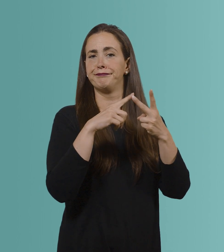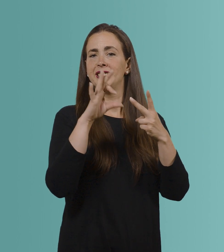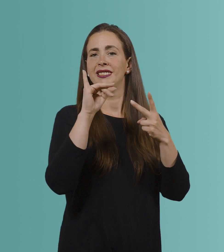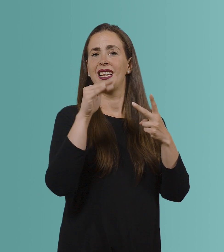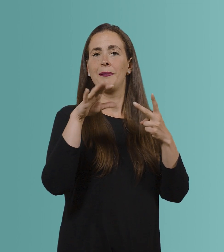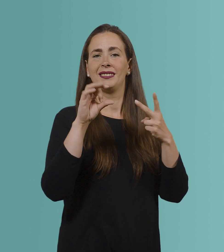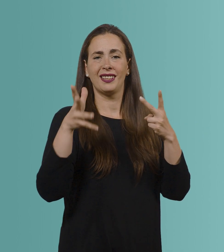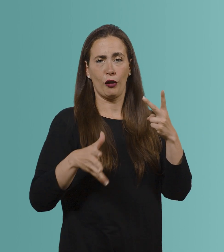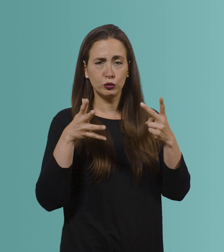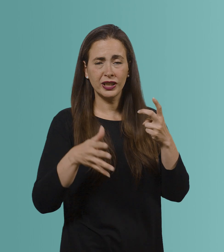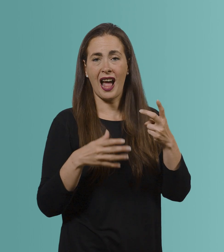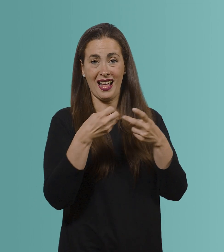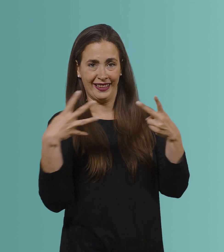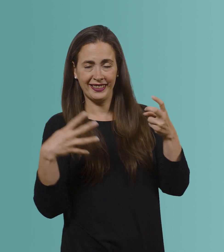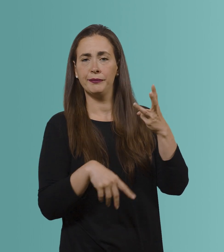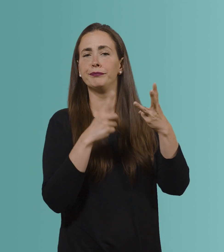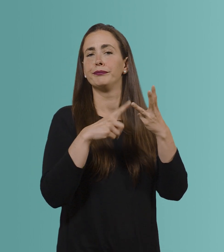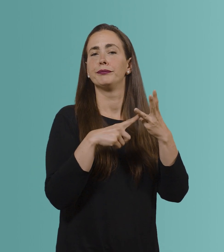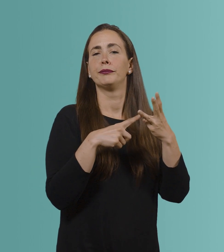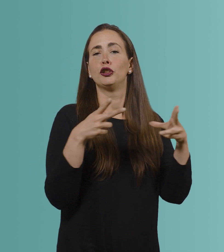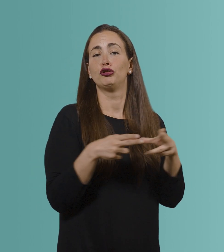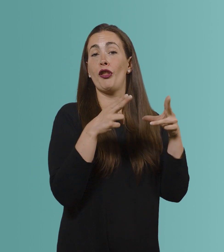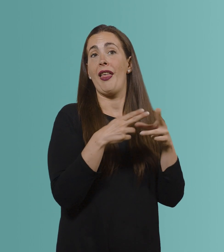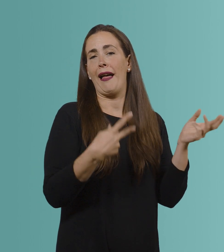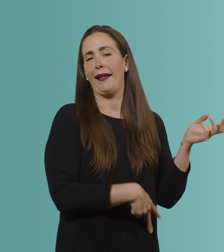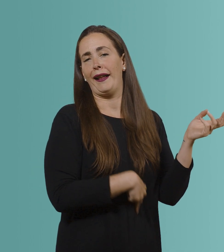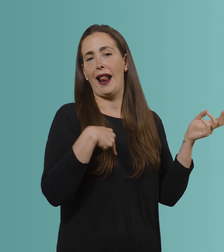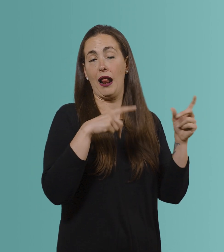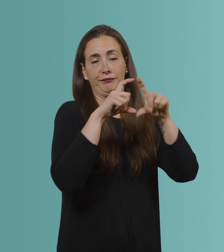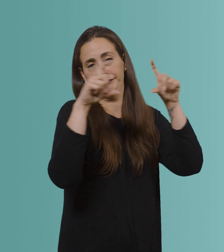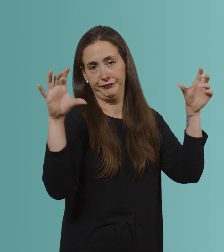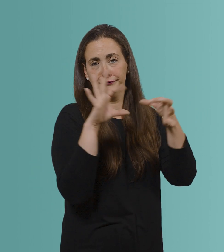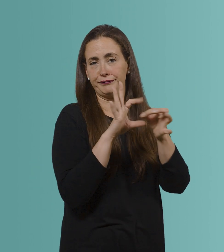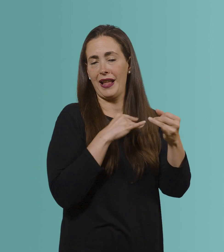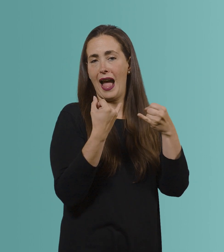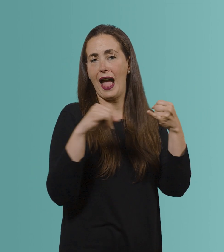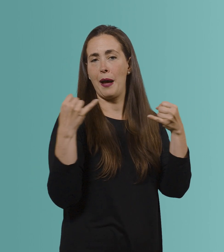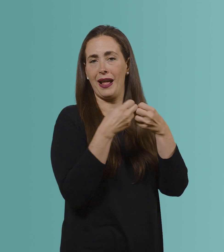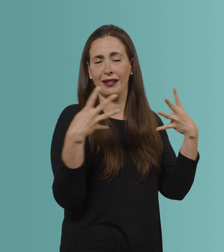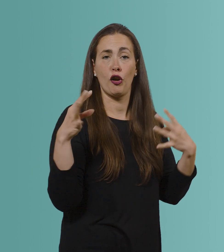Siemens Indústria Eléctrica i la Sociedad General de Cables Eléctricos;